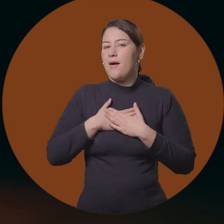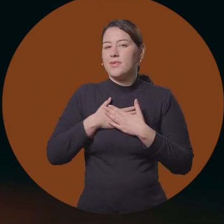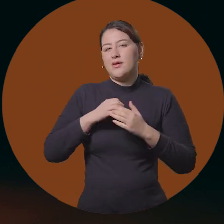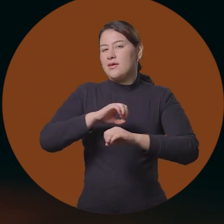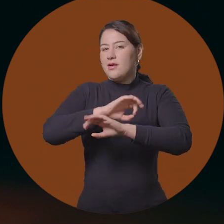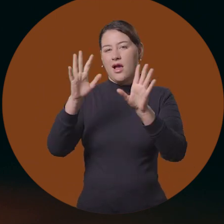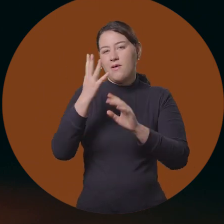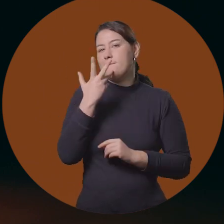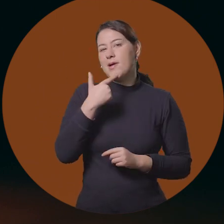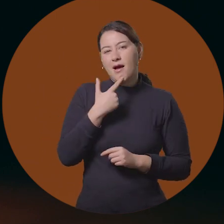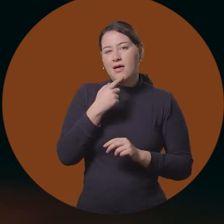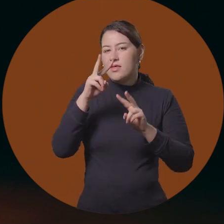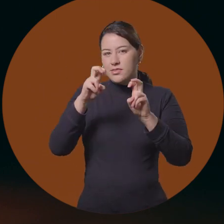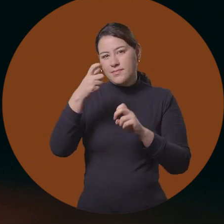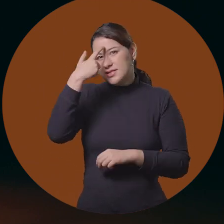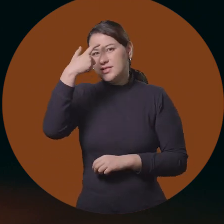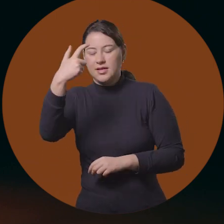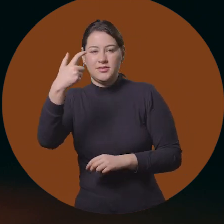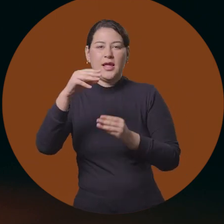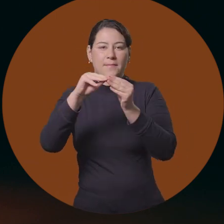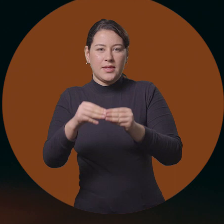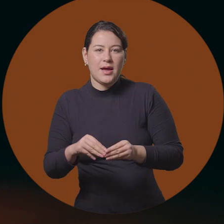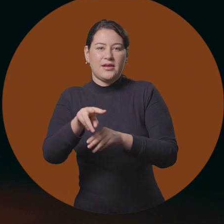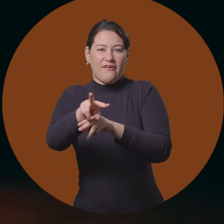toda la parte de ciencias duras: Matemática, Física.